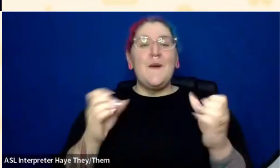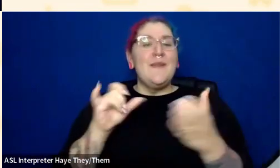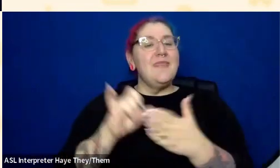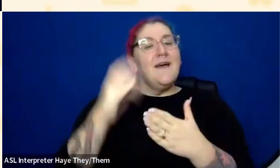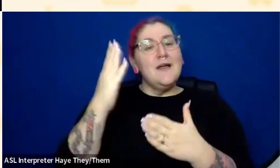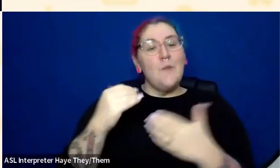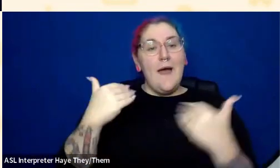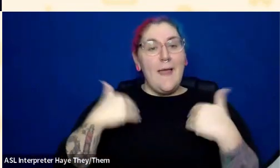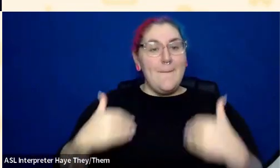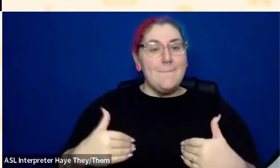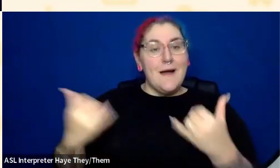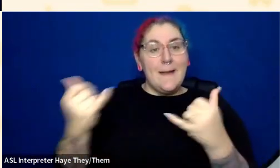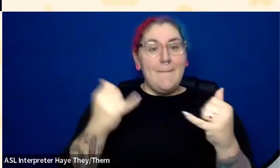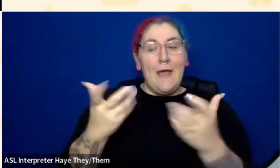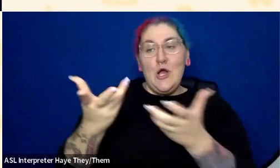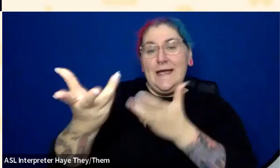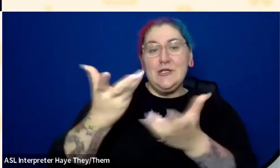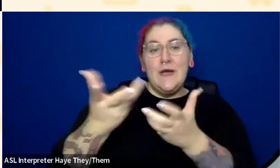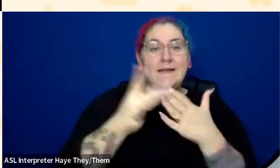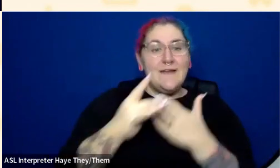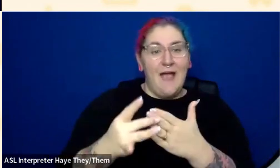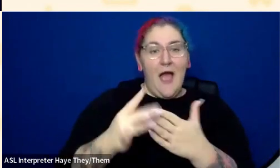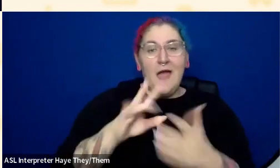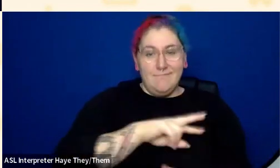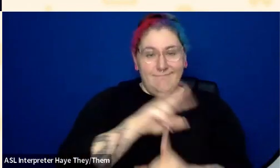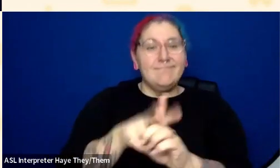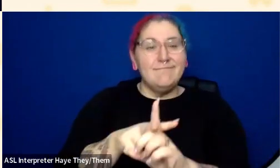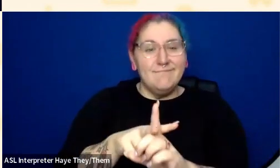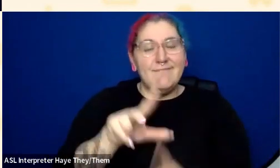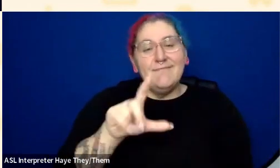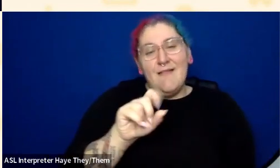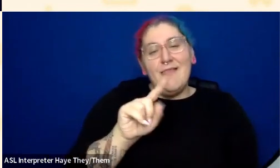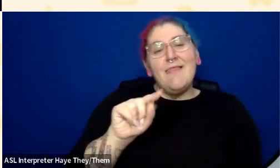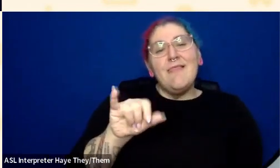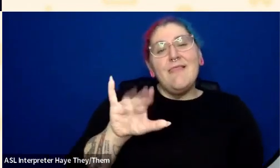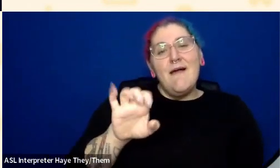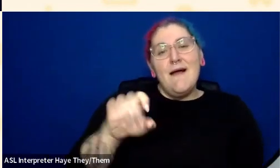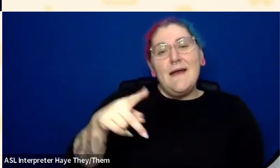Es Lottiefiles.com/interactivity. Pasan por un montón de ejemplos de diferentes formas